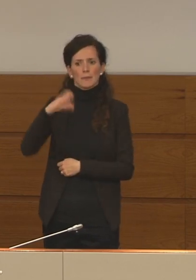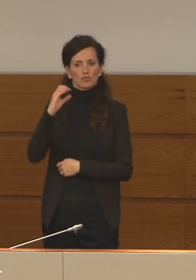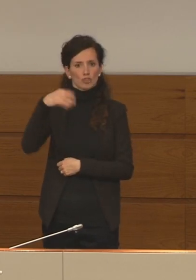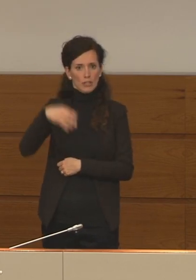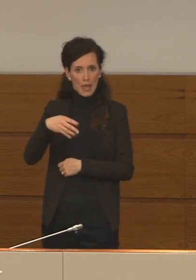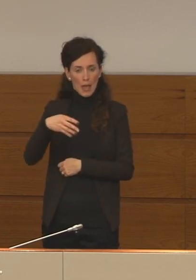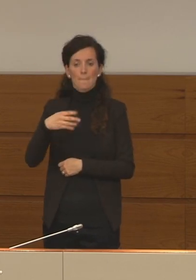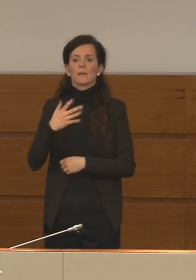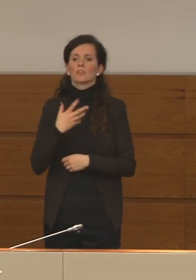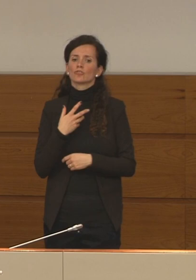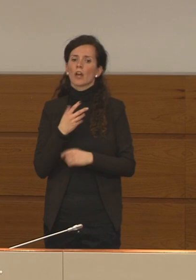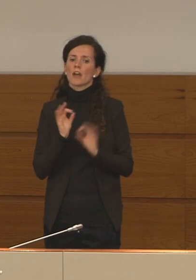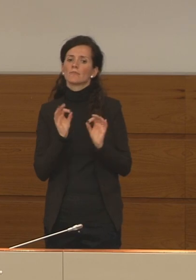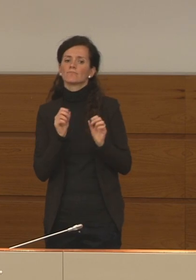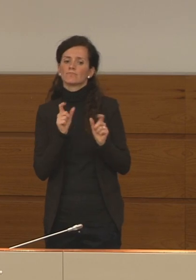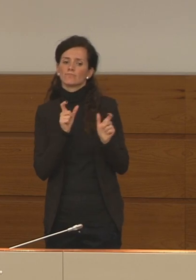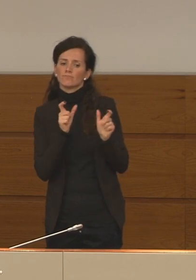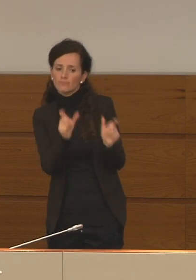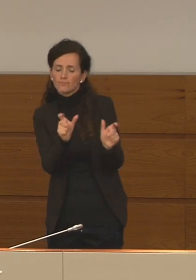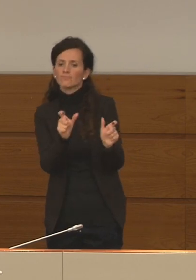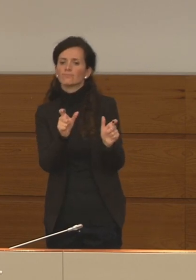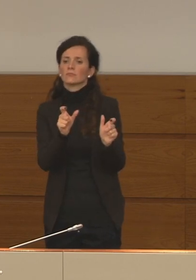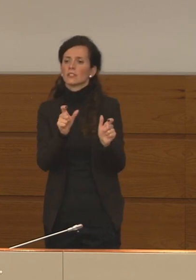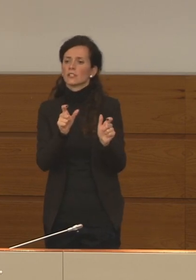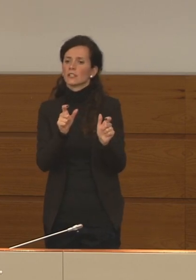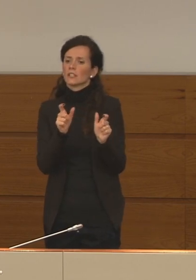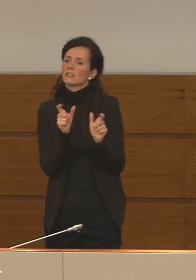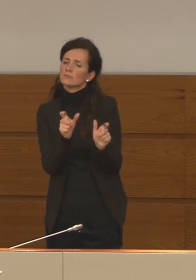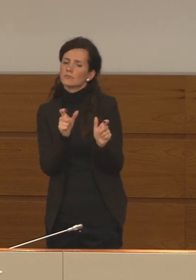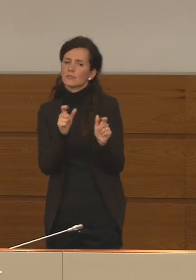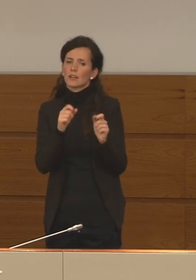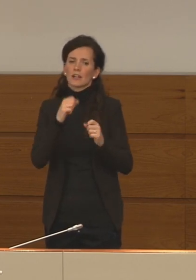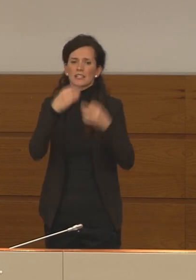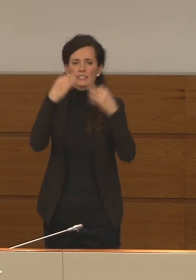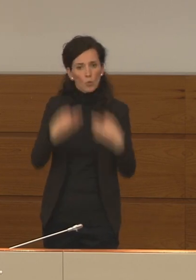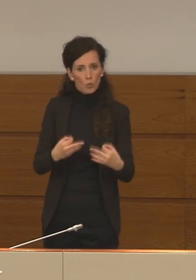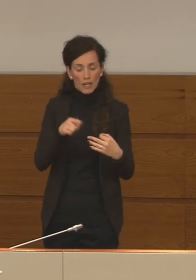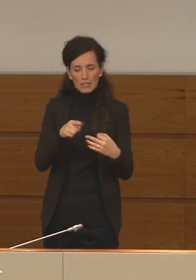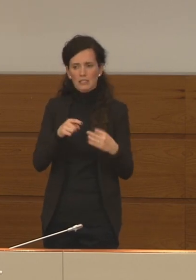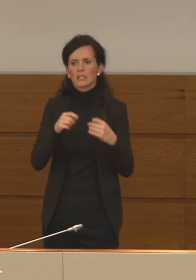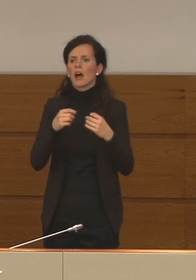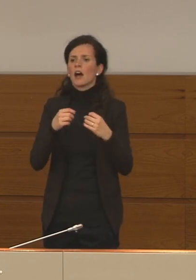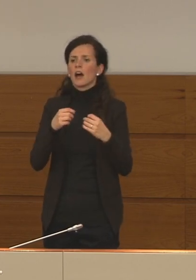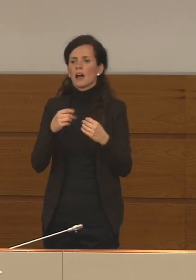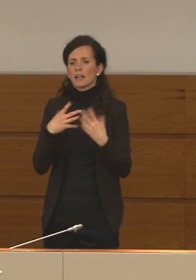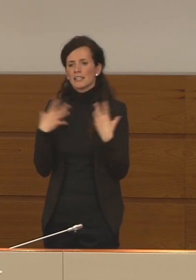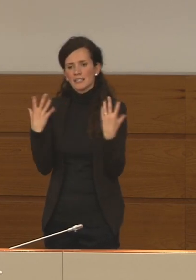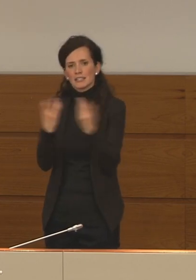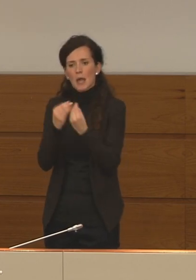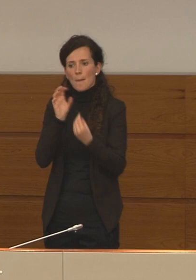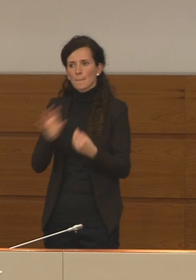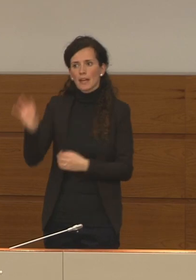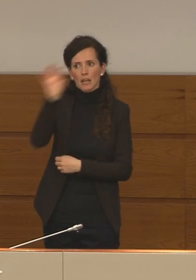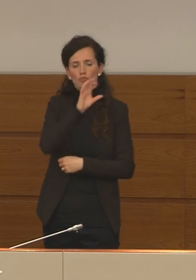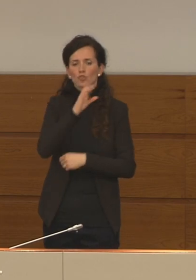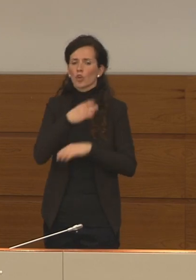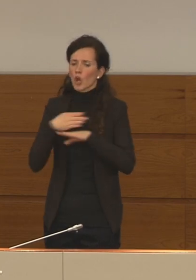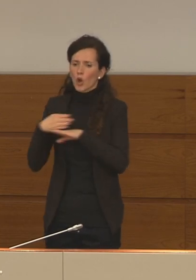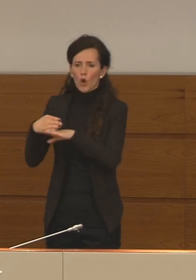adeguate e proporzionate e condivise con la regione. Per quanto riguarda il